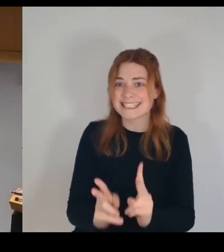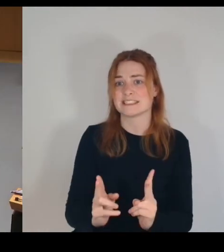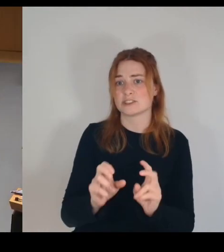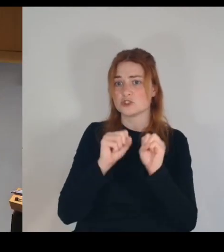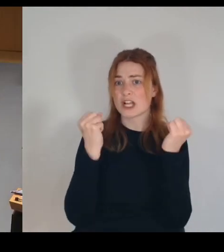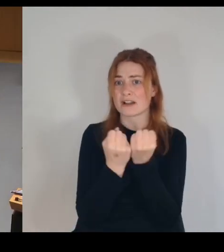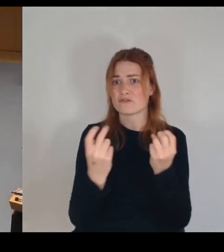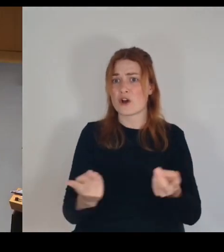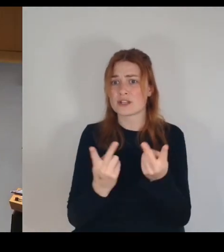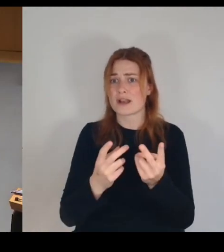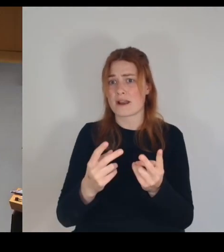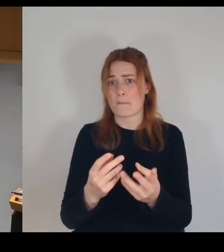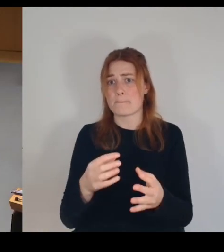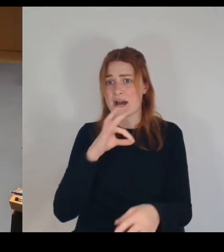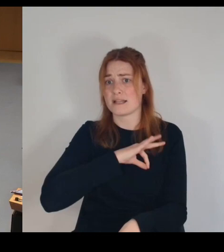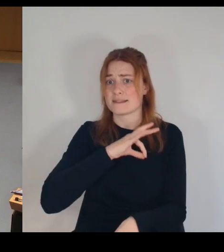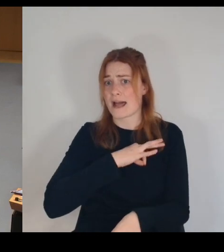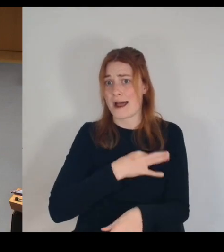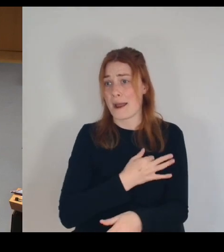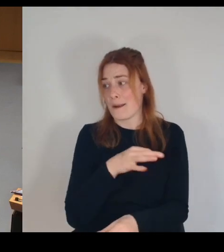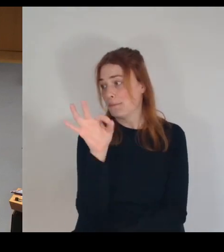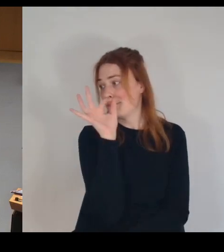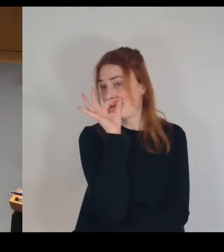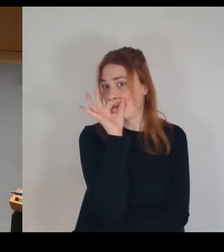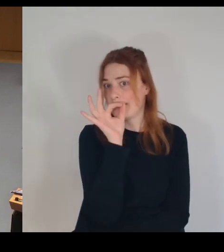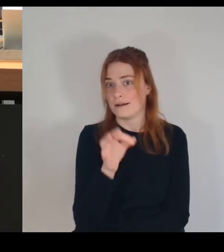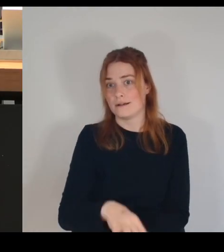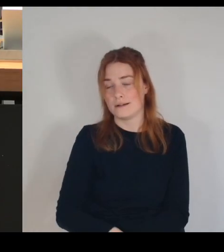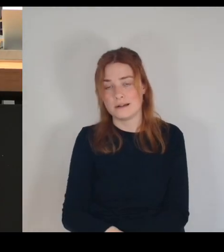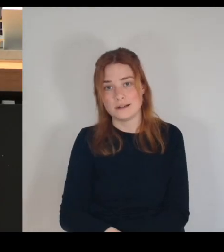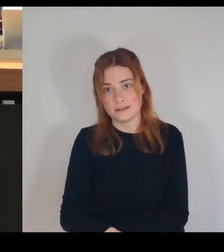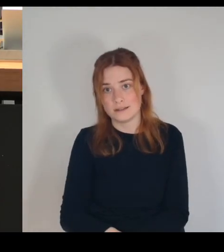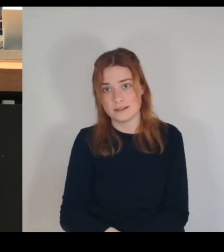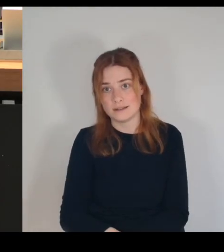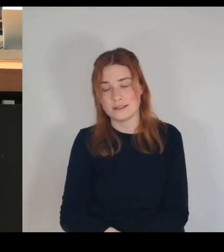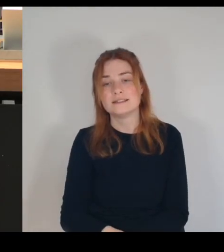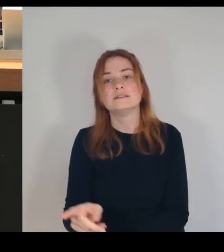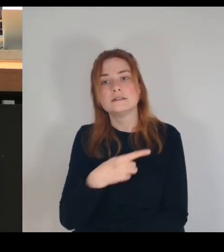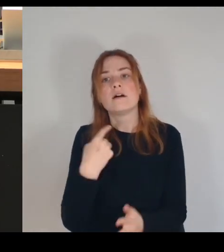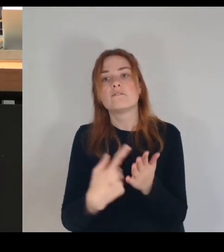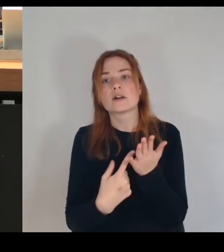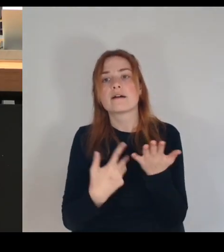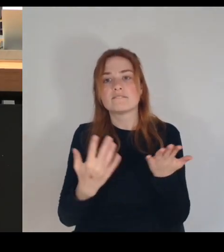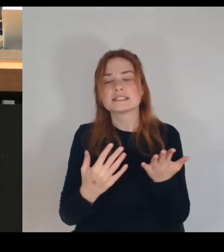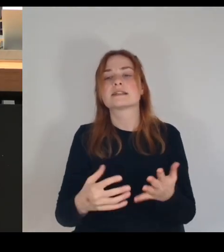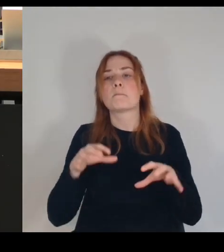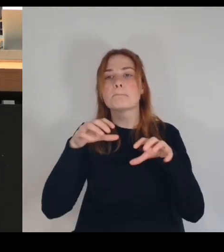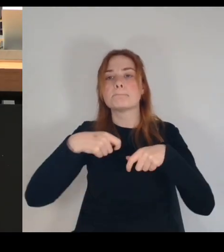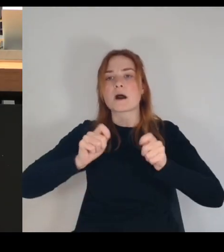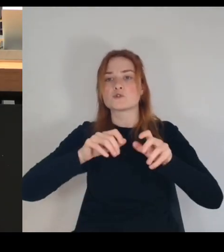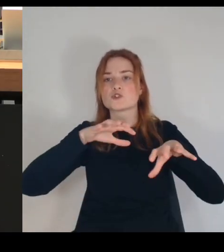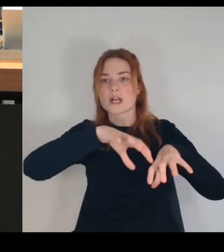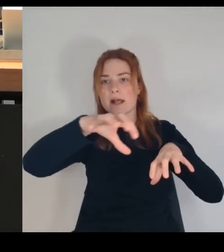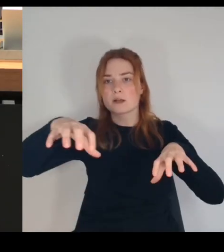Wir fordern eine bessere Baustellenkoordination, wir fordern grüne Wellen und damit kommt auch der Busverkehr zum Laufen und